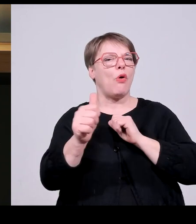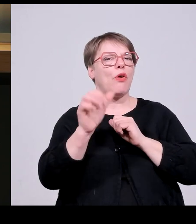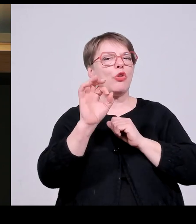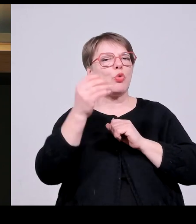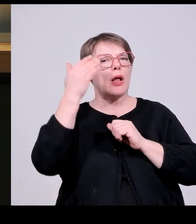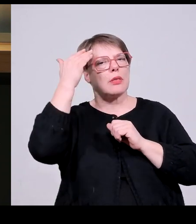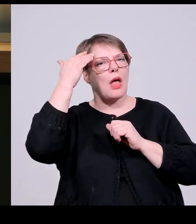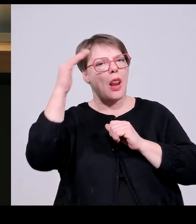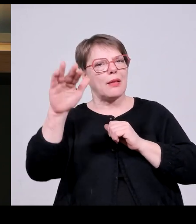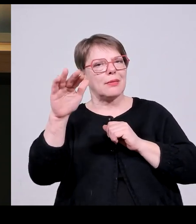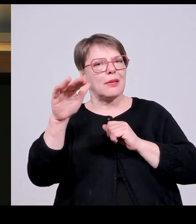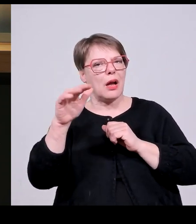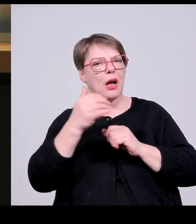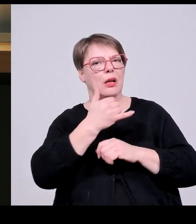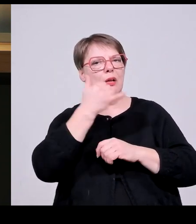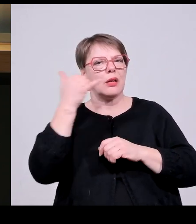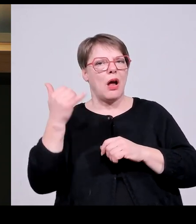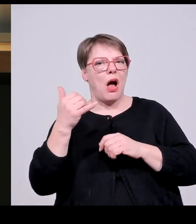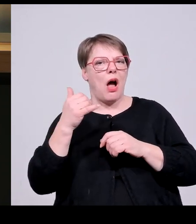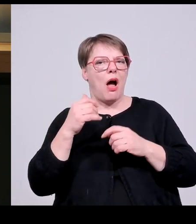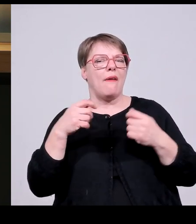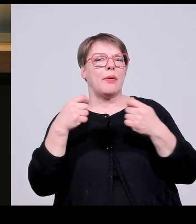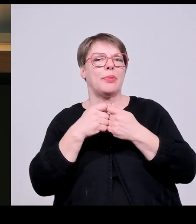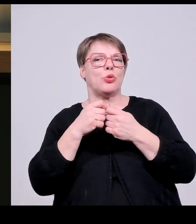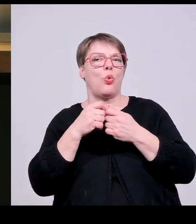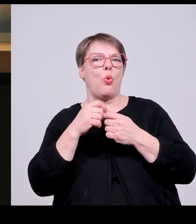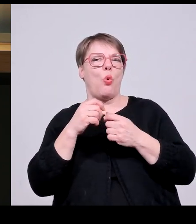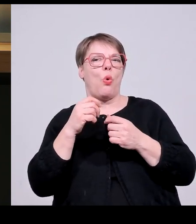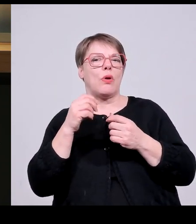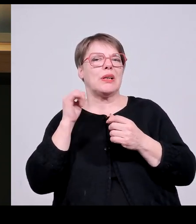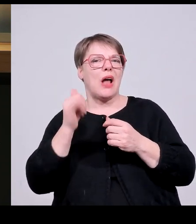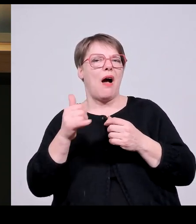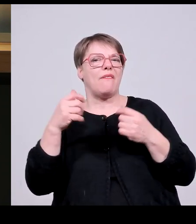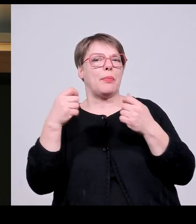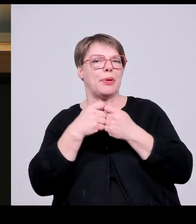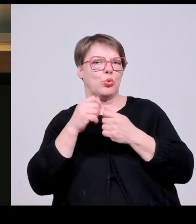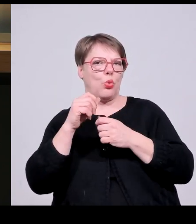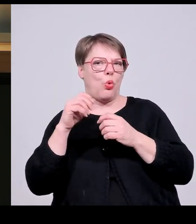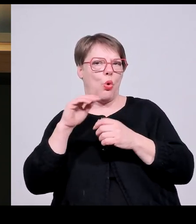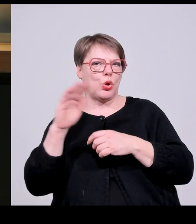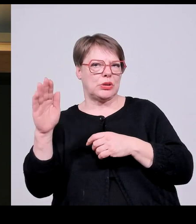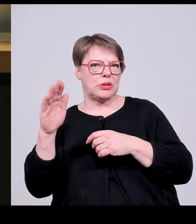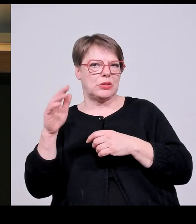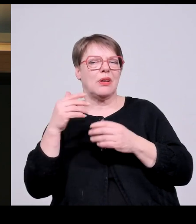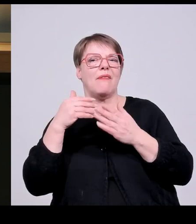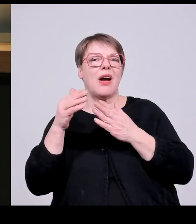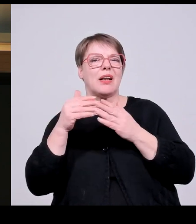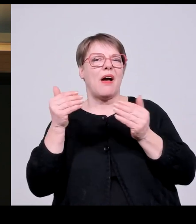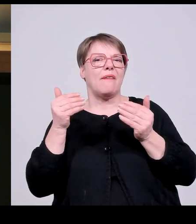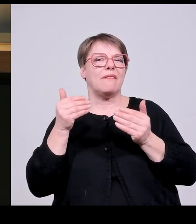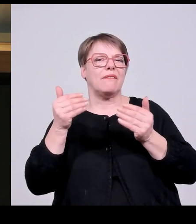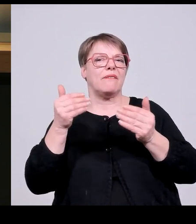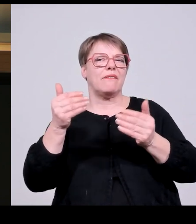wurde das südliche Teilstück von der Wuhlheide bis zum Adlergestell eröffnet. Der mittlere Abschnitt zwischen